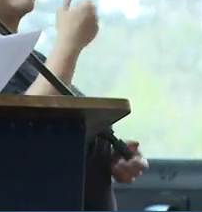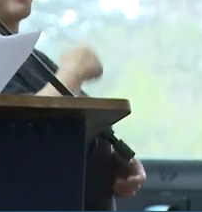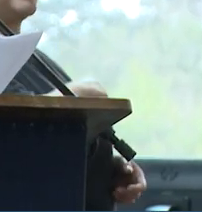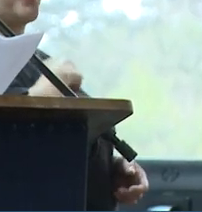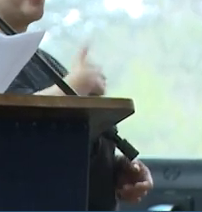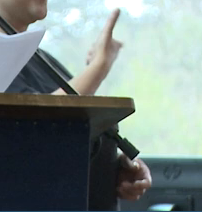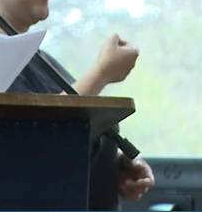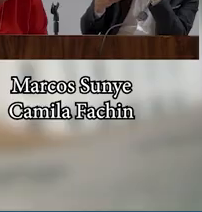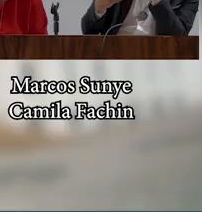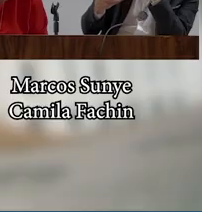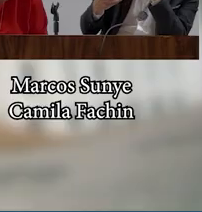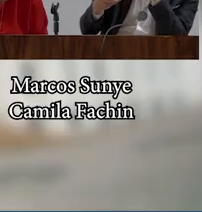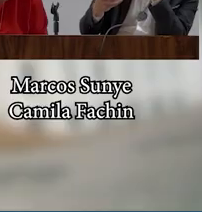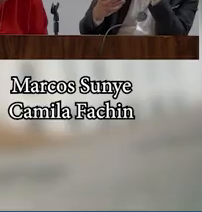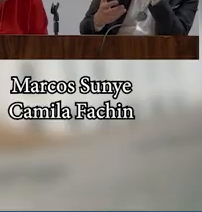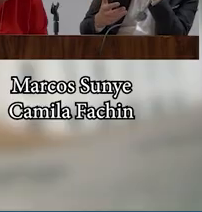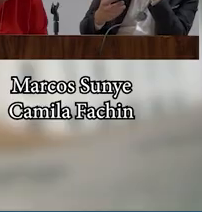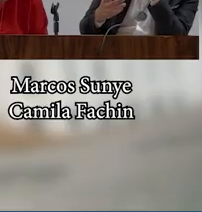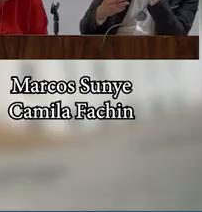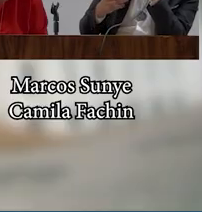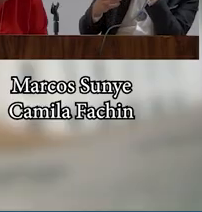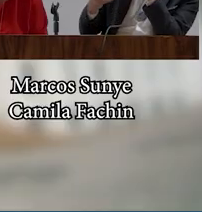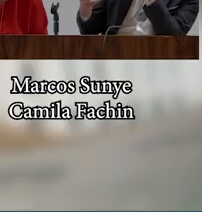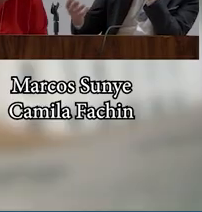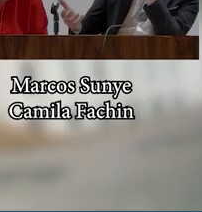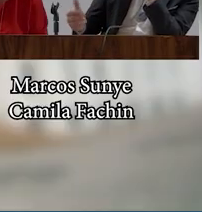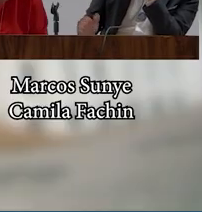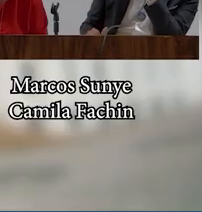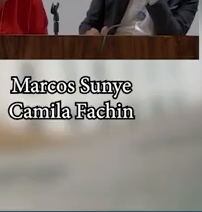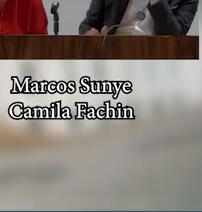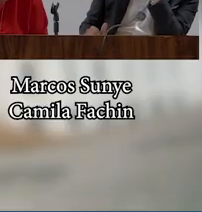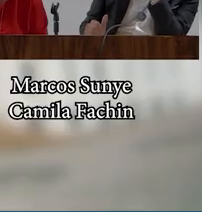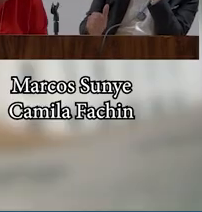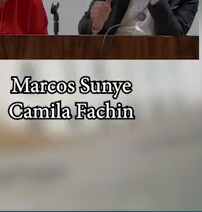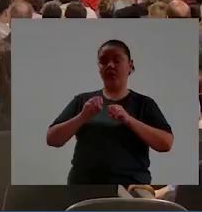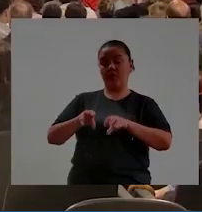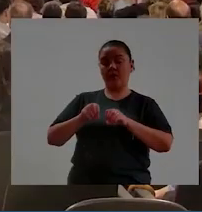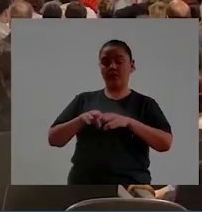Lembrando que o primeiro turno de votação será nos dias 10 e 11 de setembro.